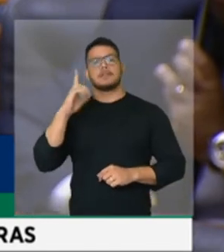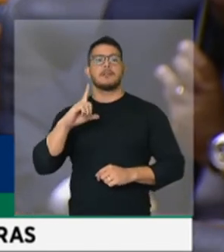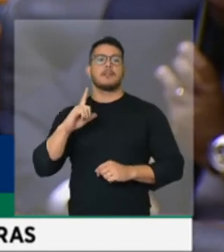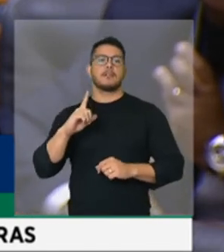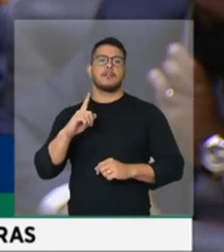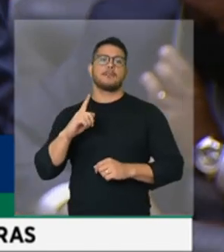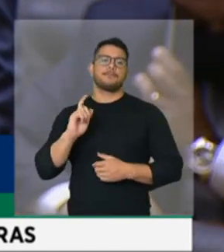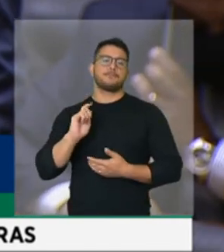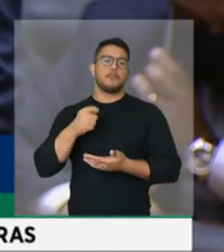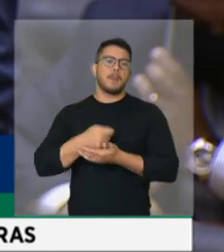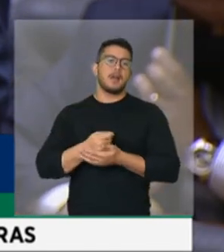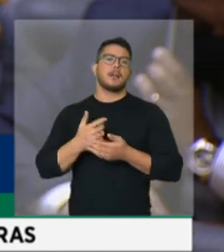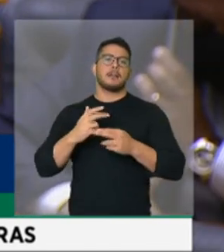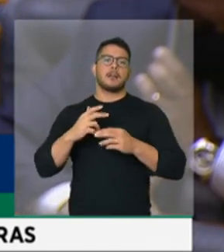OS RESIDENCIAIS, OS PEQUENOS COMERCIAIS, ATÉ O SUPERÁVIT